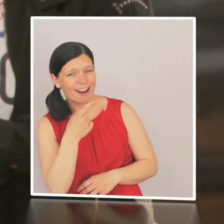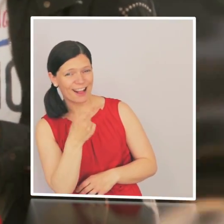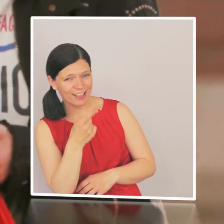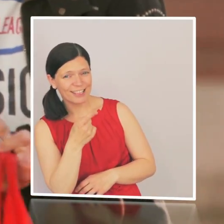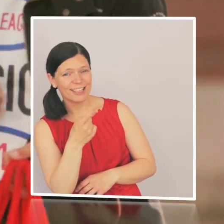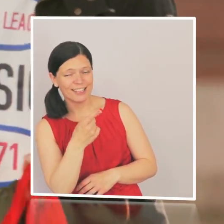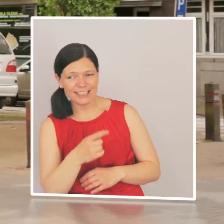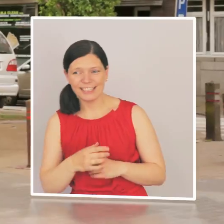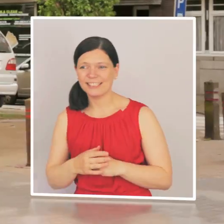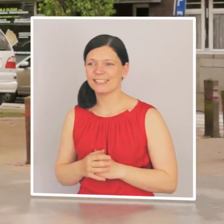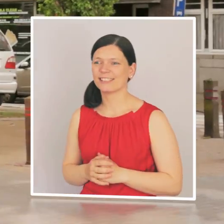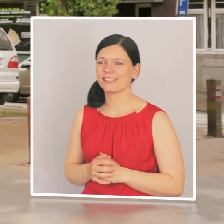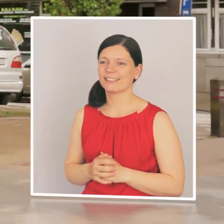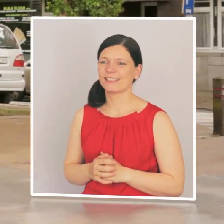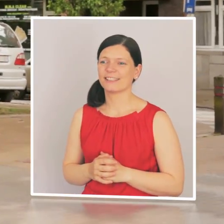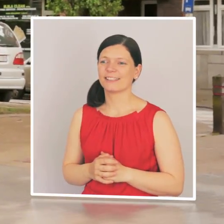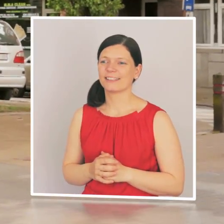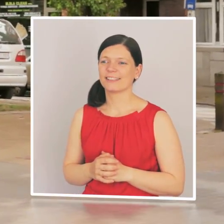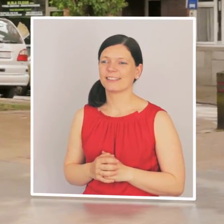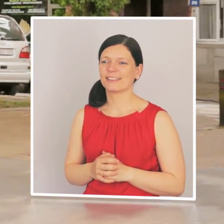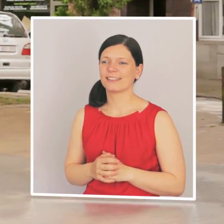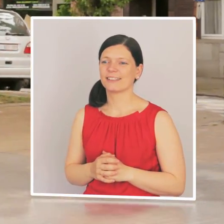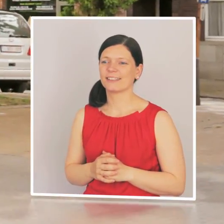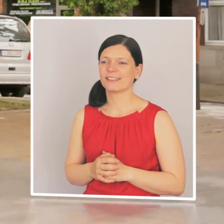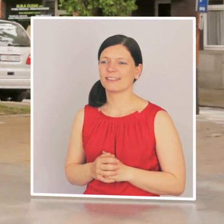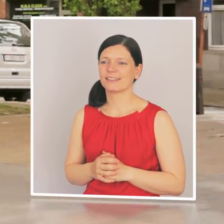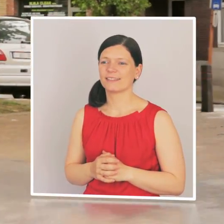Hey!